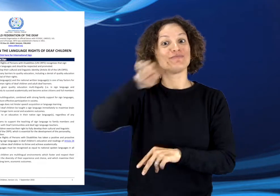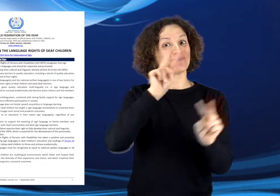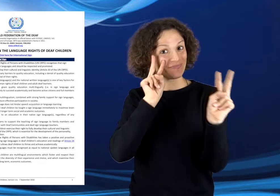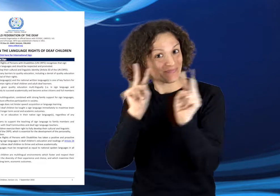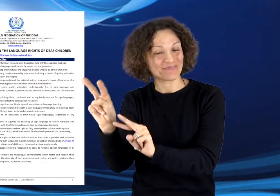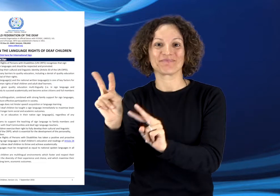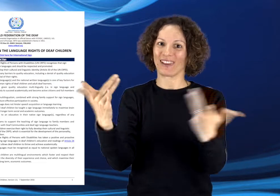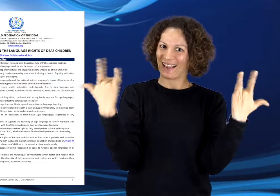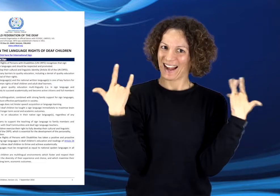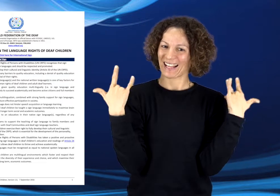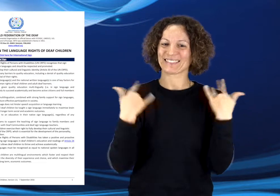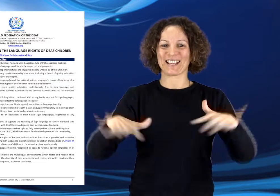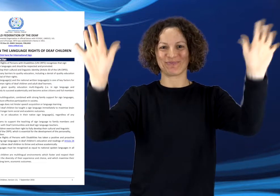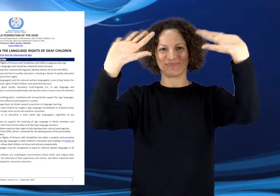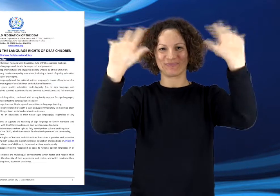Andate a vedere, grazie!